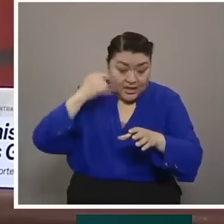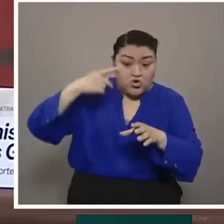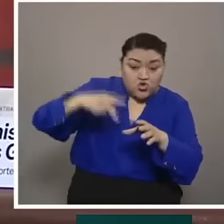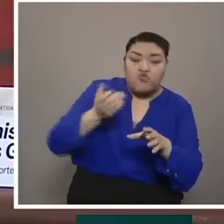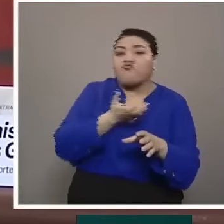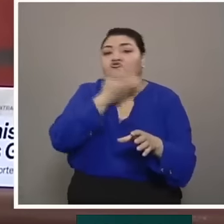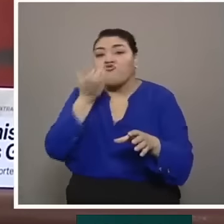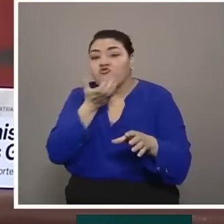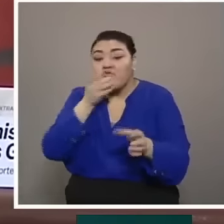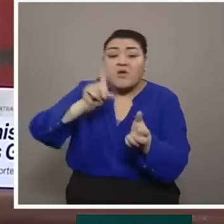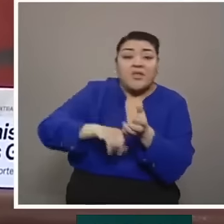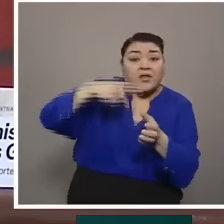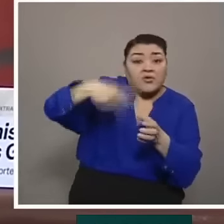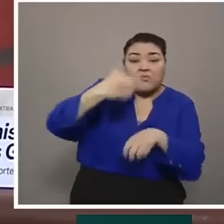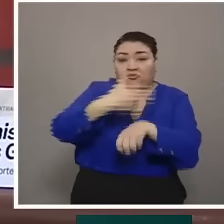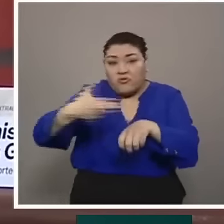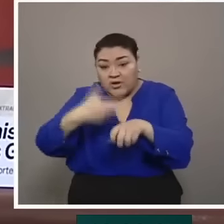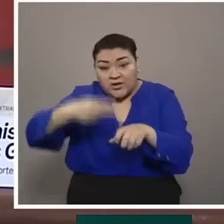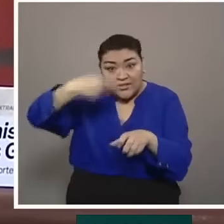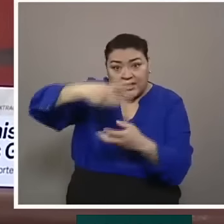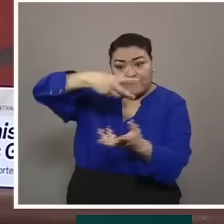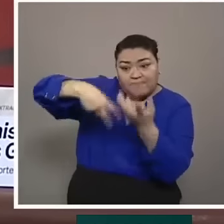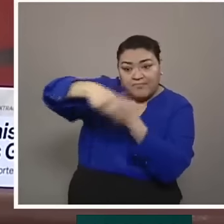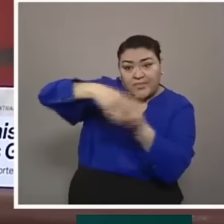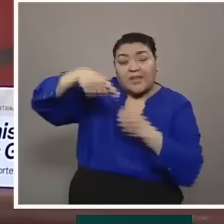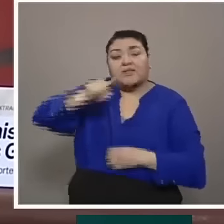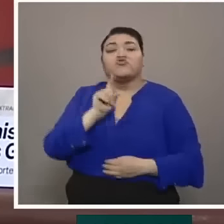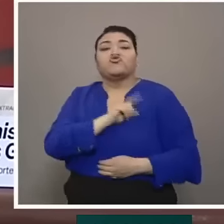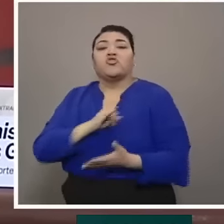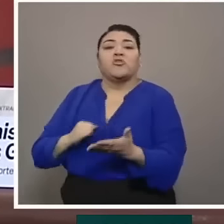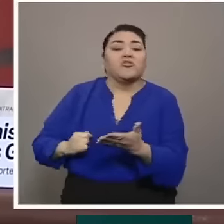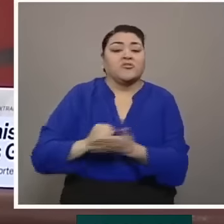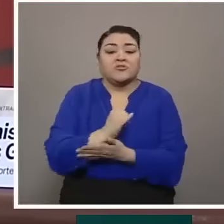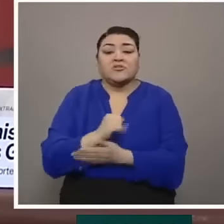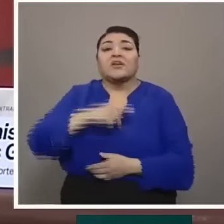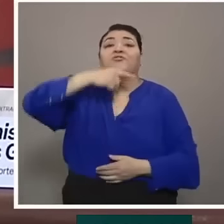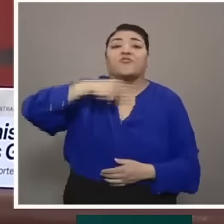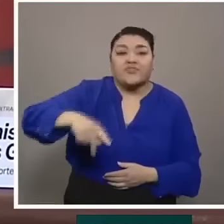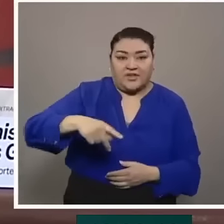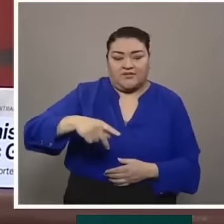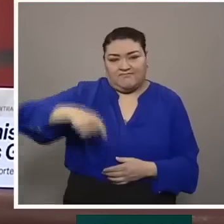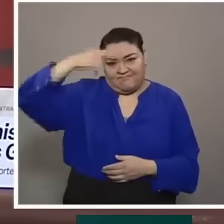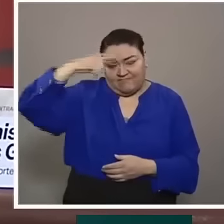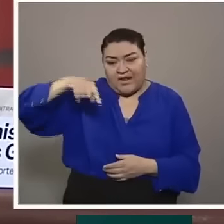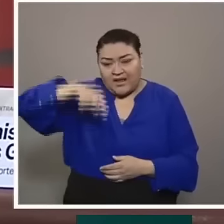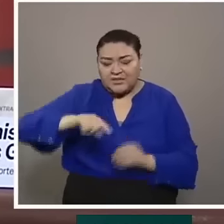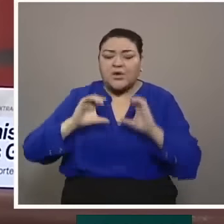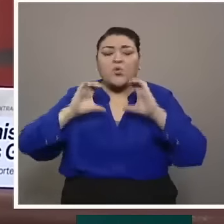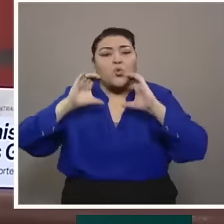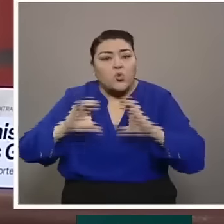la capacidad de decisión colectiva son condiciones para la protección efectiva de sus derechos.